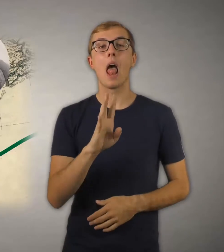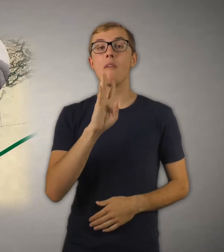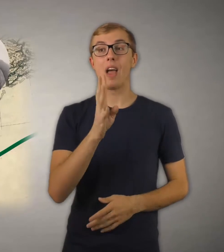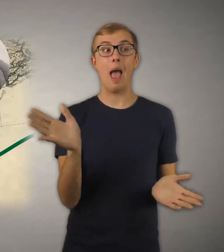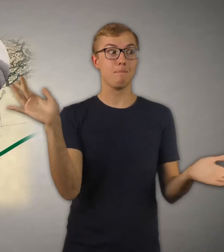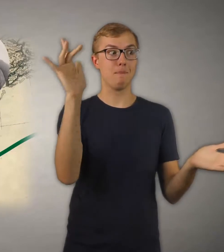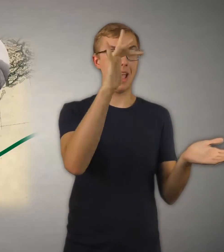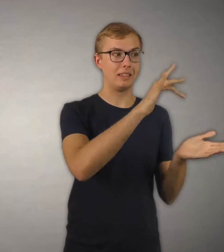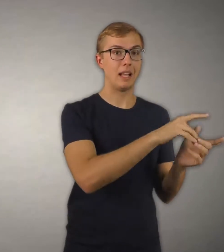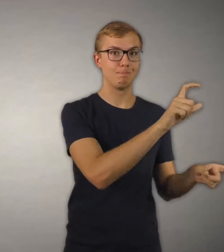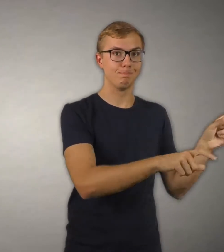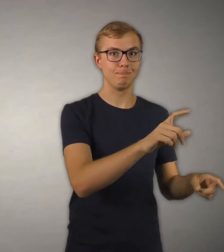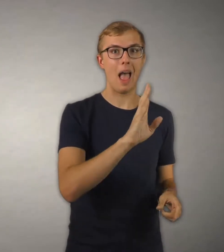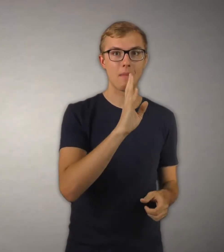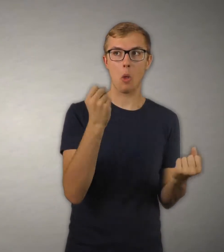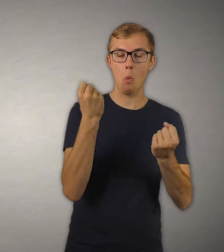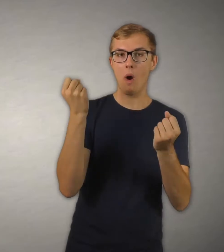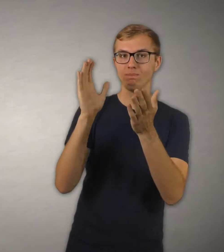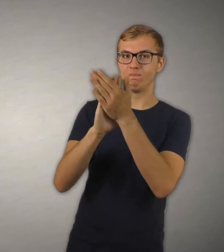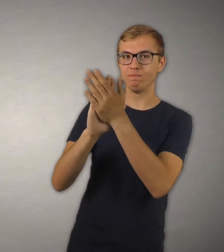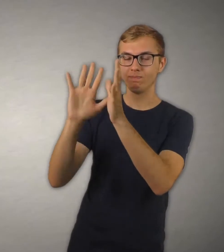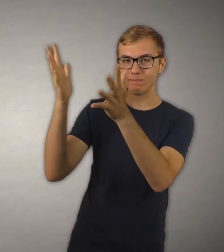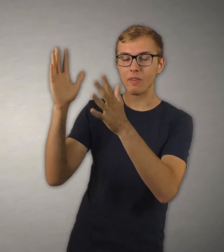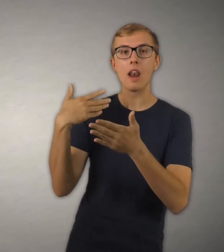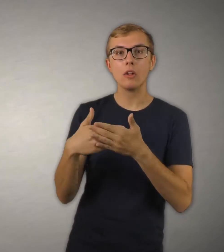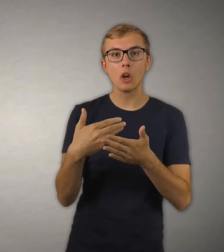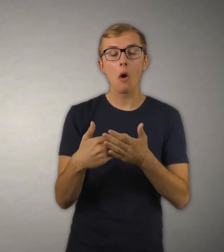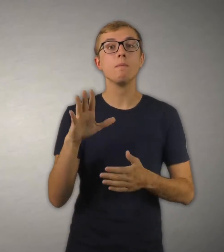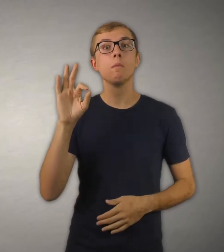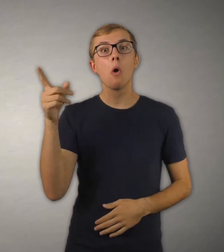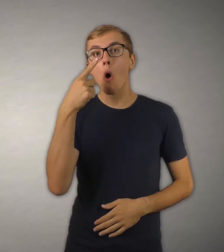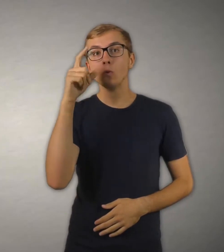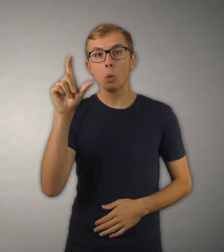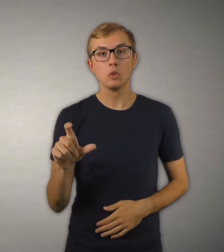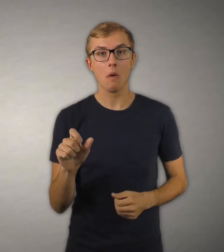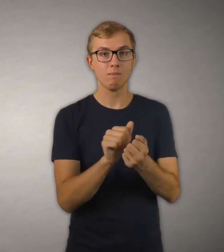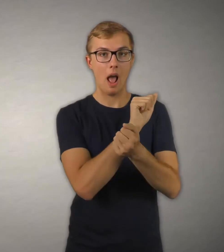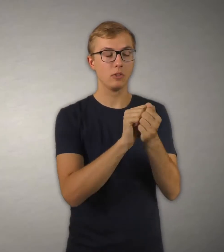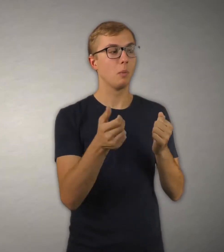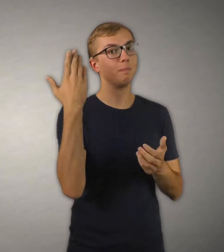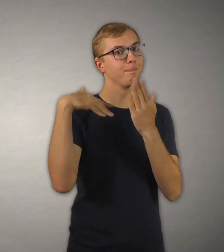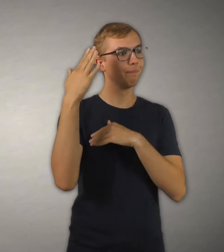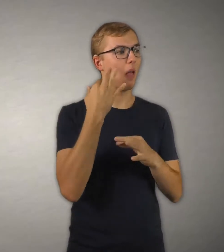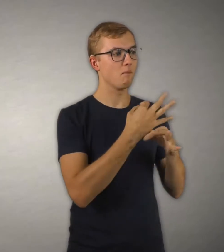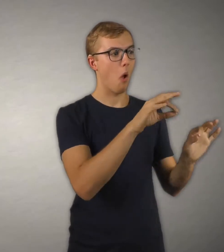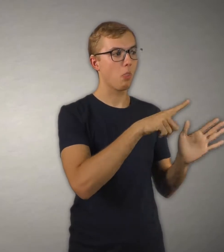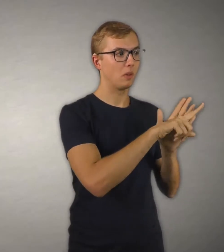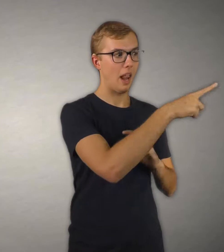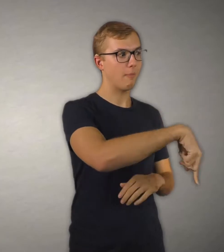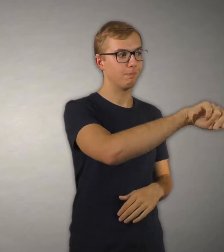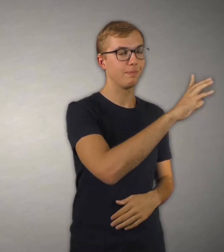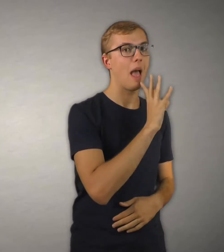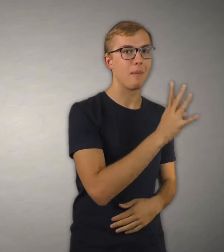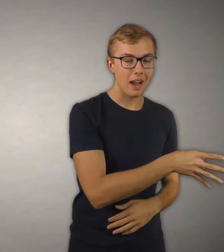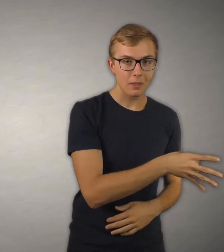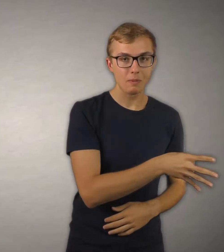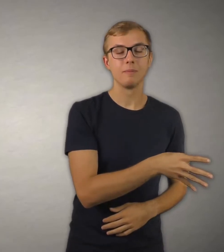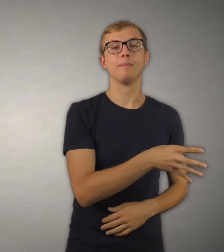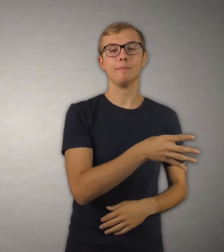W Ameryce przywitano Kościuszkę jako bohatera i bojownika o wolność Ameryki.